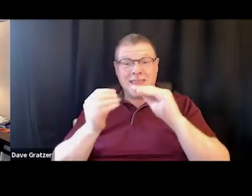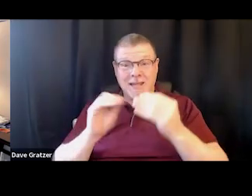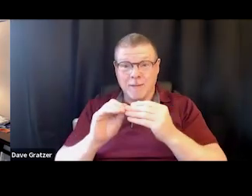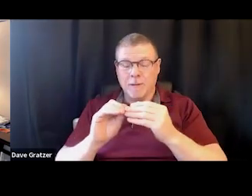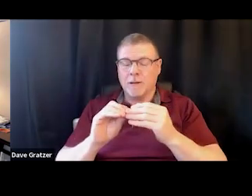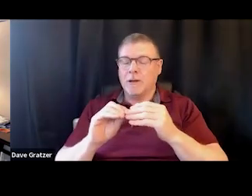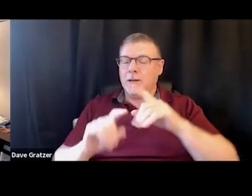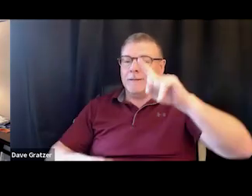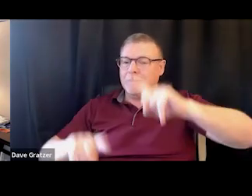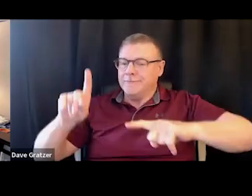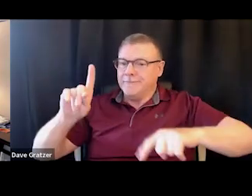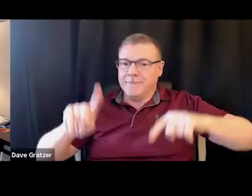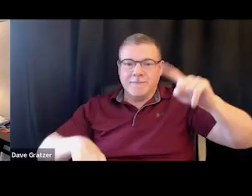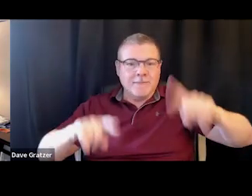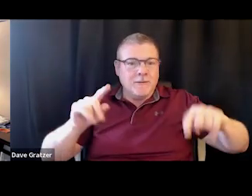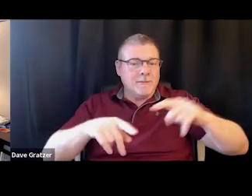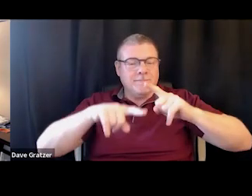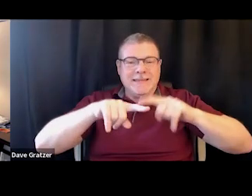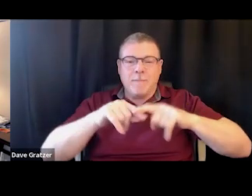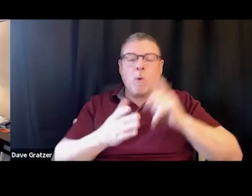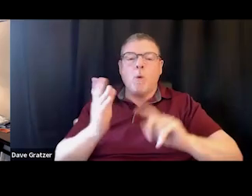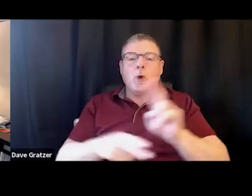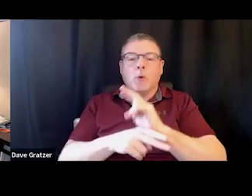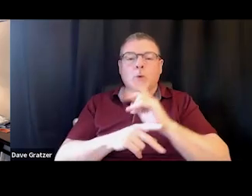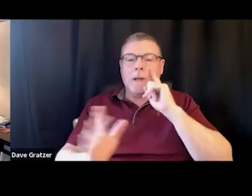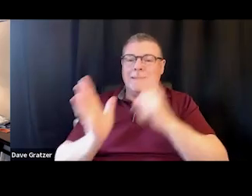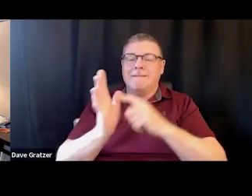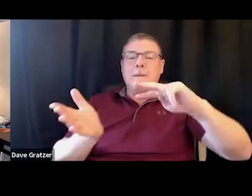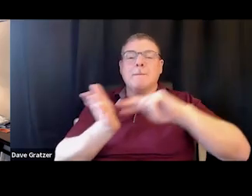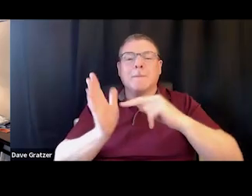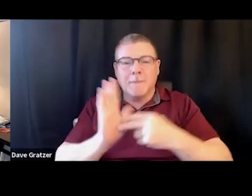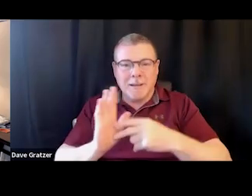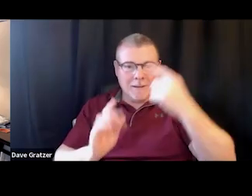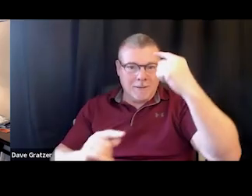según el criterio para identificar lesiones cerebrales y en qué entornos,